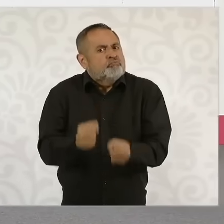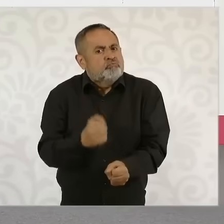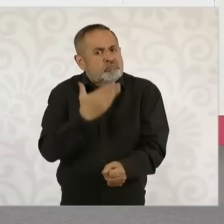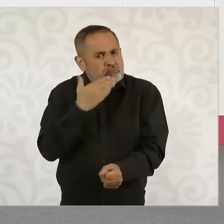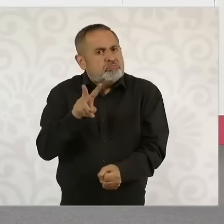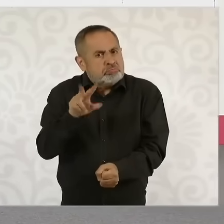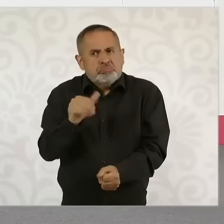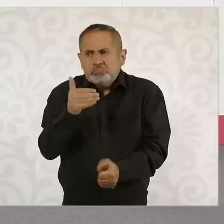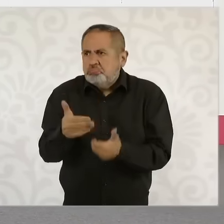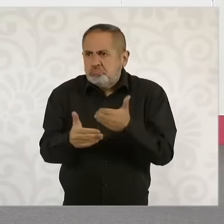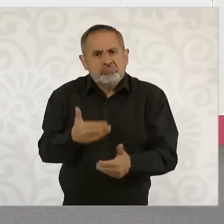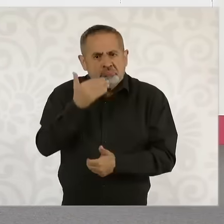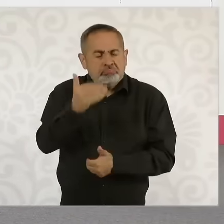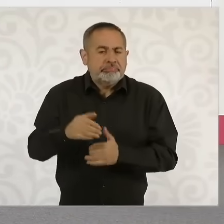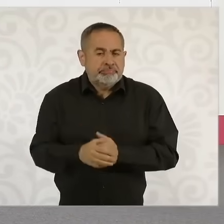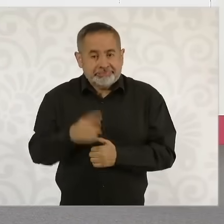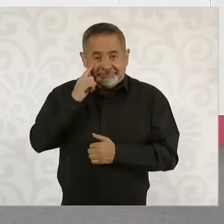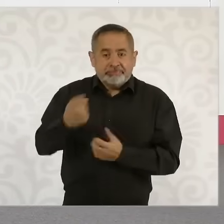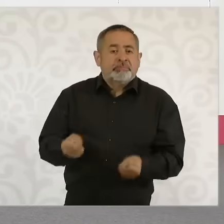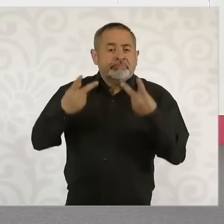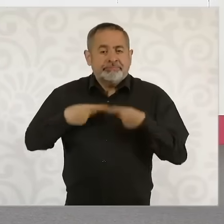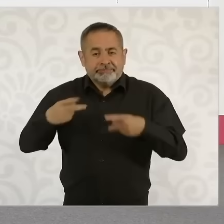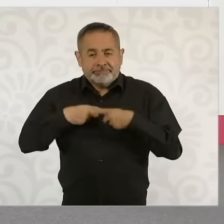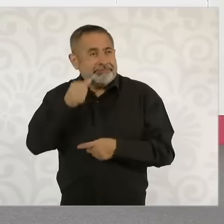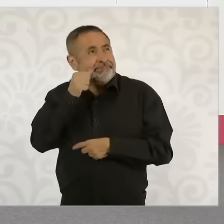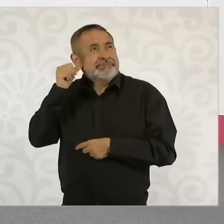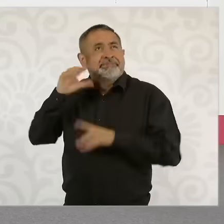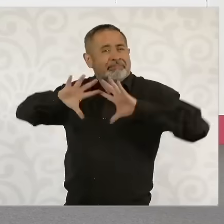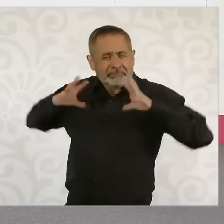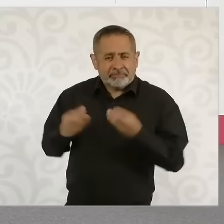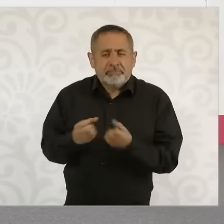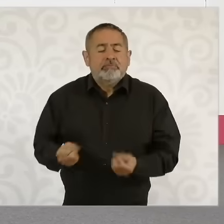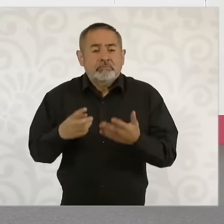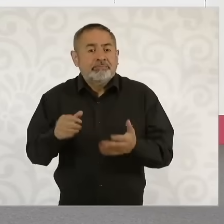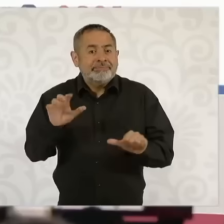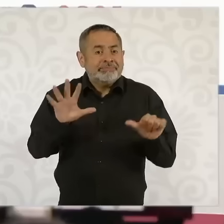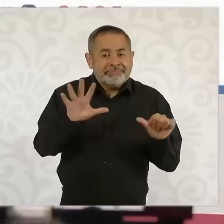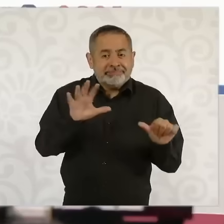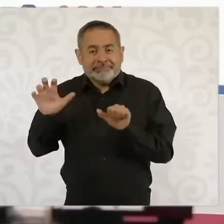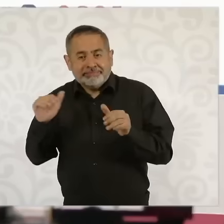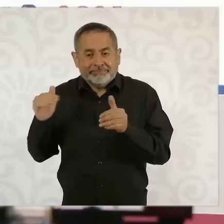percibir. En los pasajeros transportados al día de ayer llevamos más de 600.000 pasajeros. Y